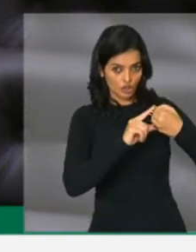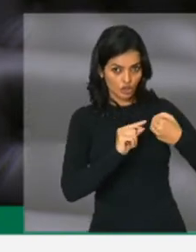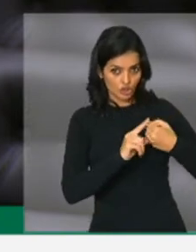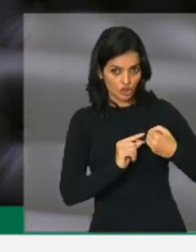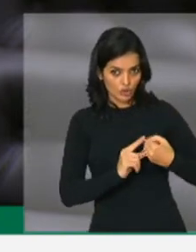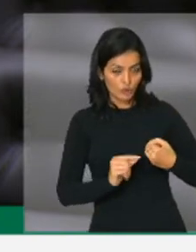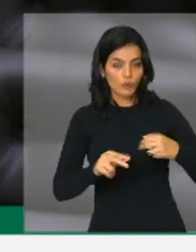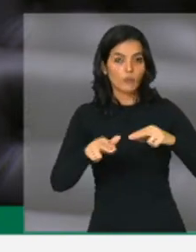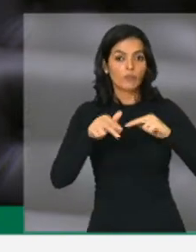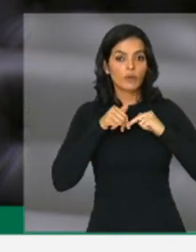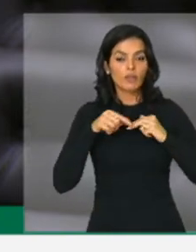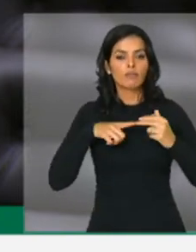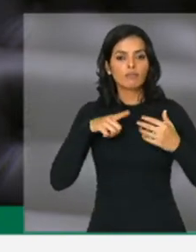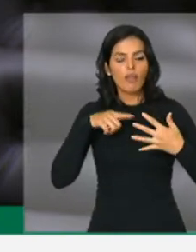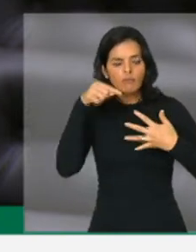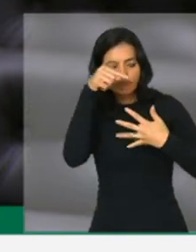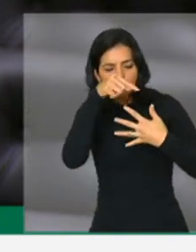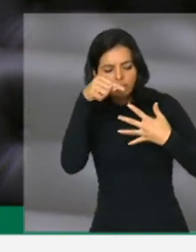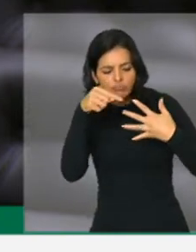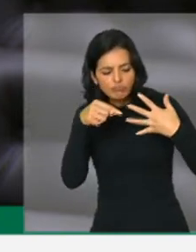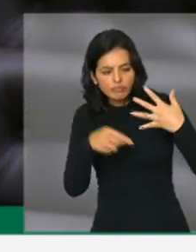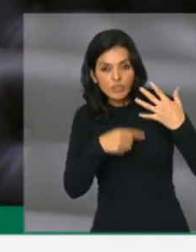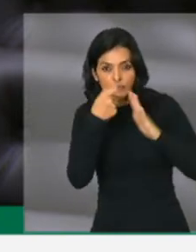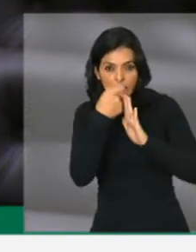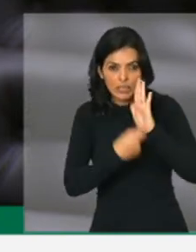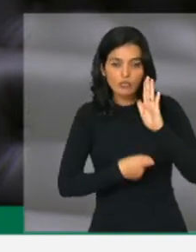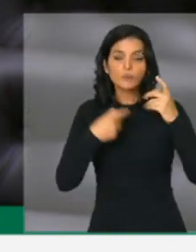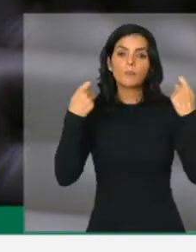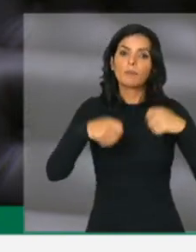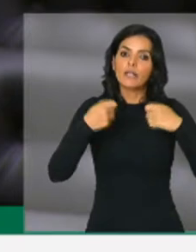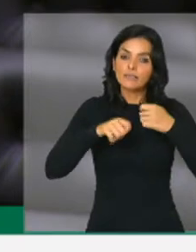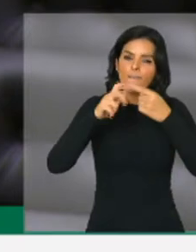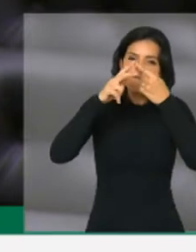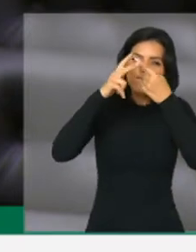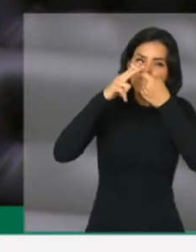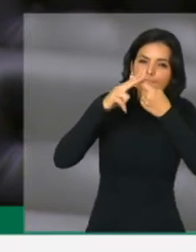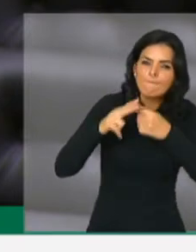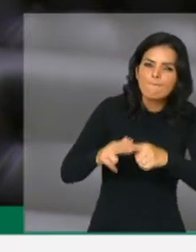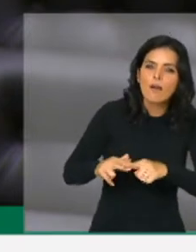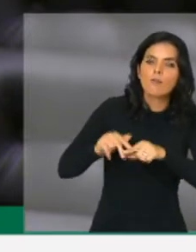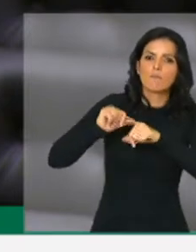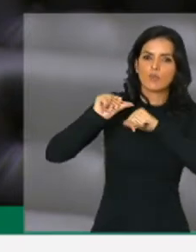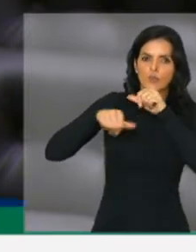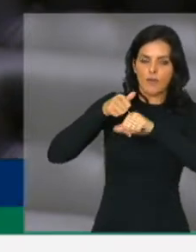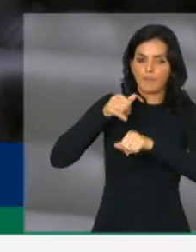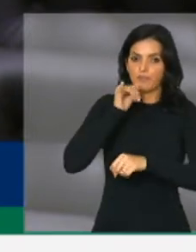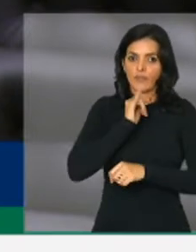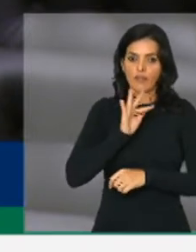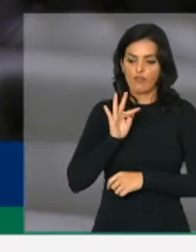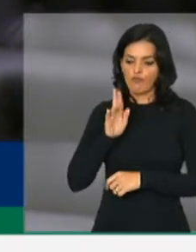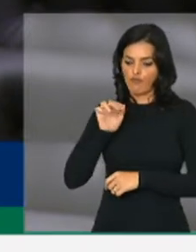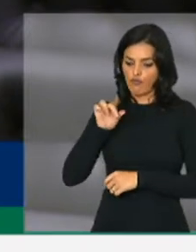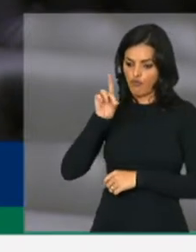FUNDOS DE TRANSFERÊNCIA DE RENDA UMA VEZ QUE 99% DE INADIMPLÊNCIA SIGNIFICA QUE É PEGAR DINHEIRO E LEVAR EMBORA. ATÉ ESTRANHA QUE A ESQUERDA QUEIRA DAR DINHEIRO